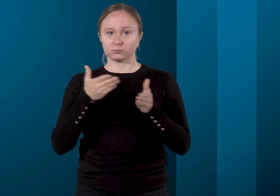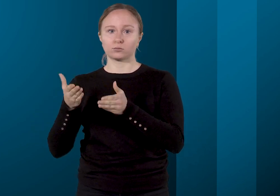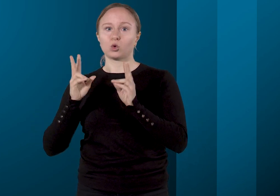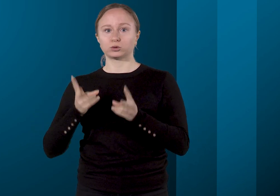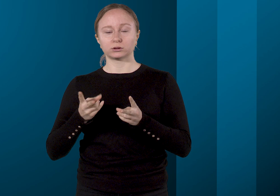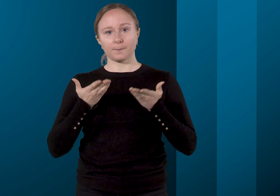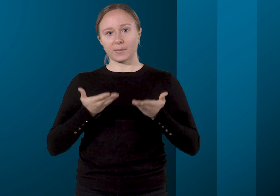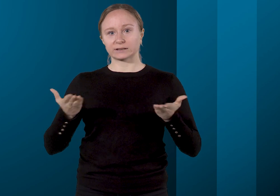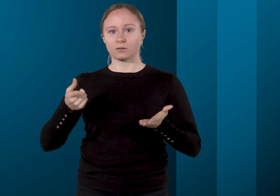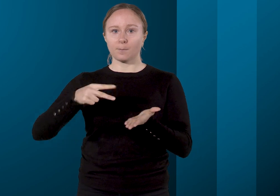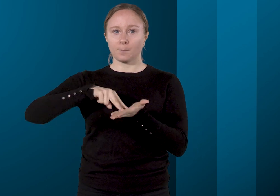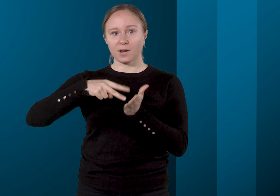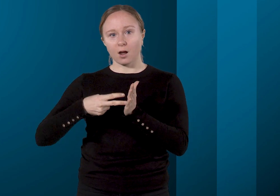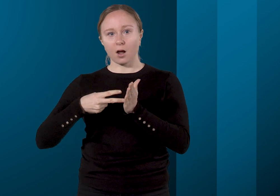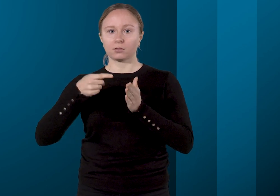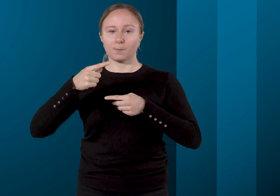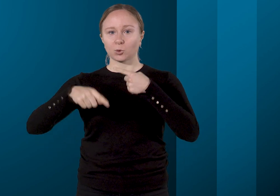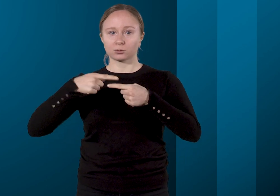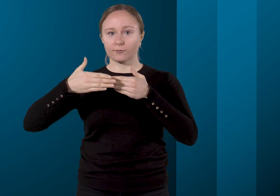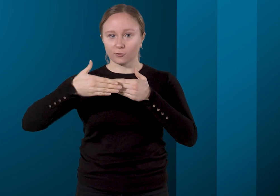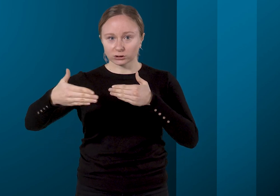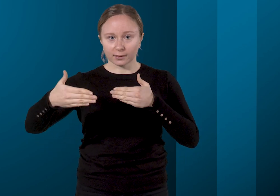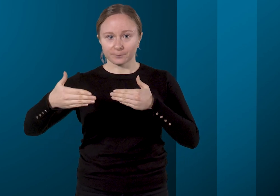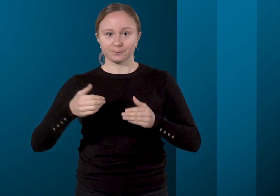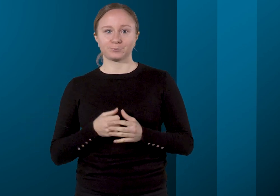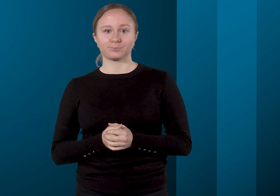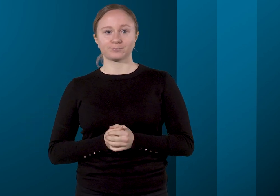och planer för processens fortsättning presenterades.